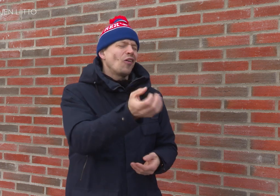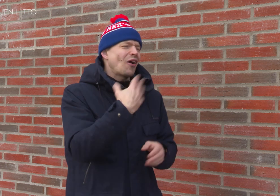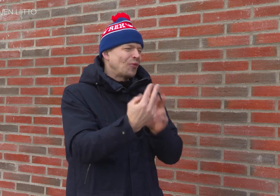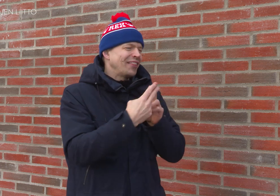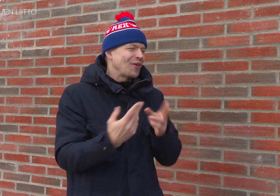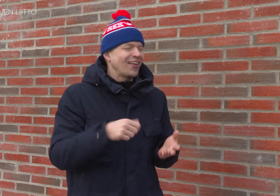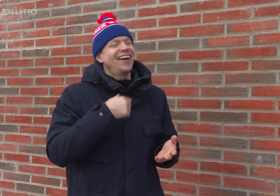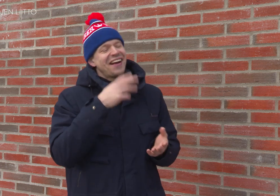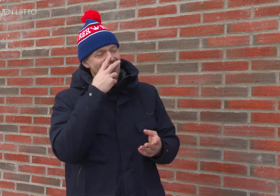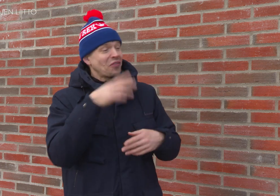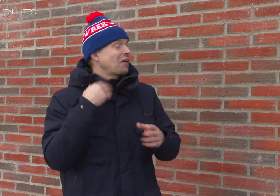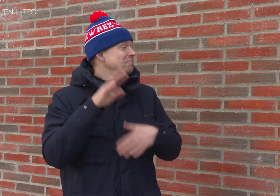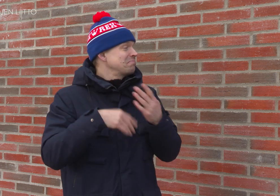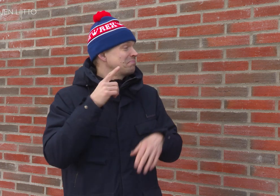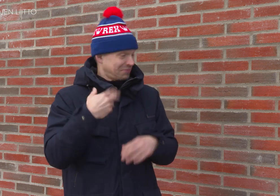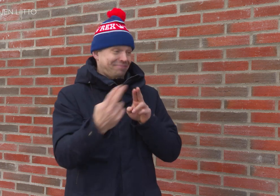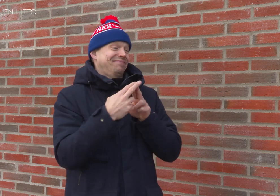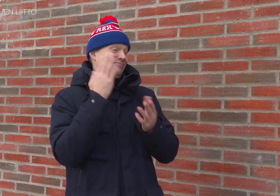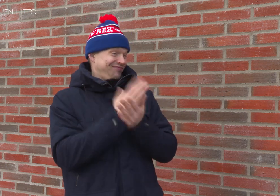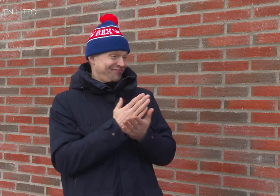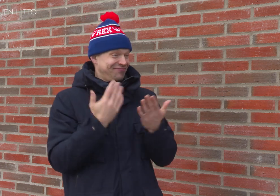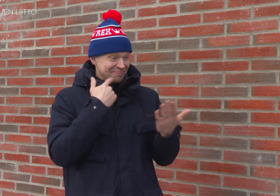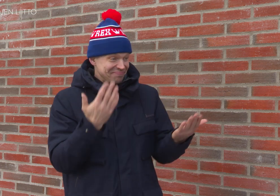ottakaa vaan yhteyttä. Ja niinhän sieltä otettiin.